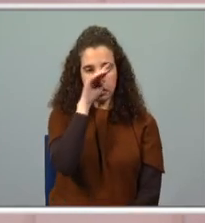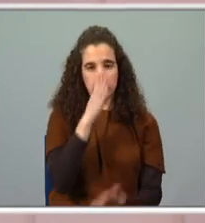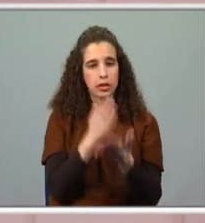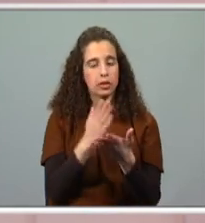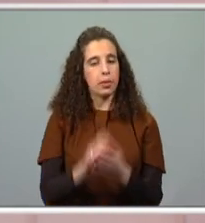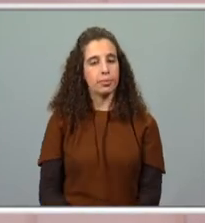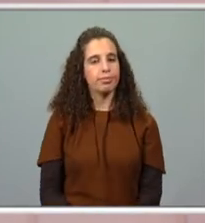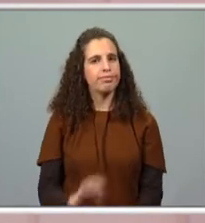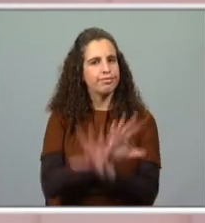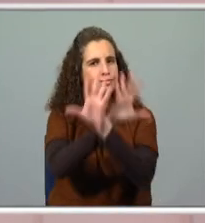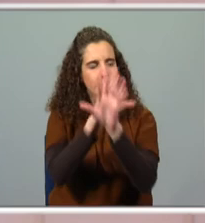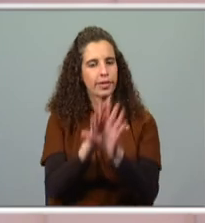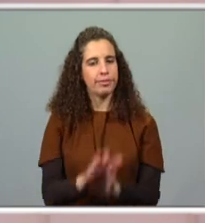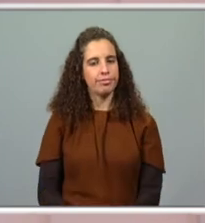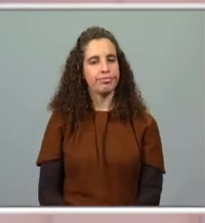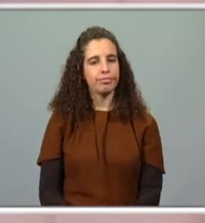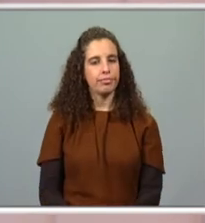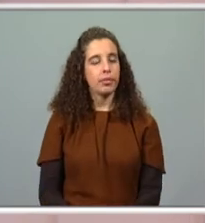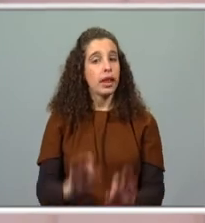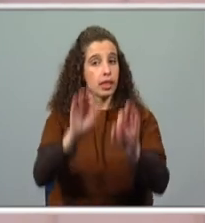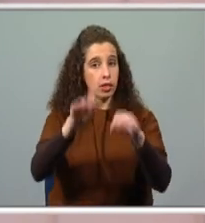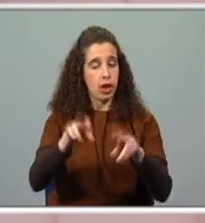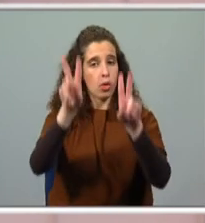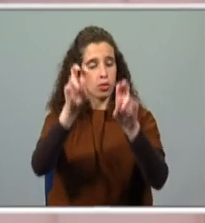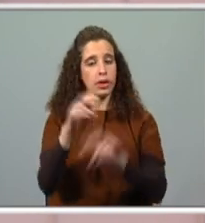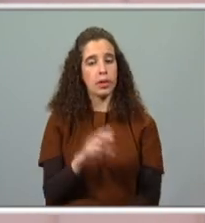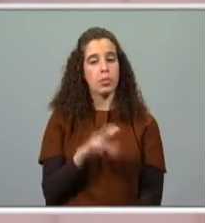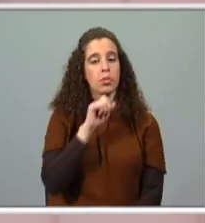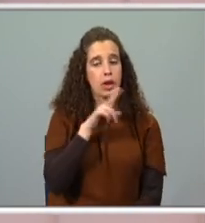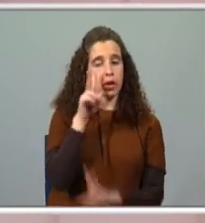clarificarmos e fecharmos o assunto já sabem que podemos encontrá-las nos 澄清並結束此事知道我們可以在